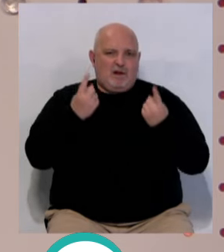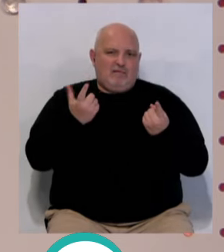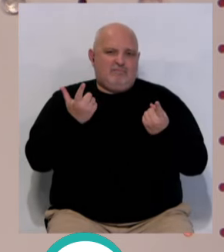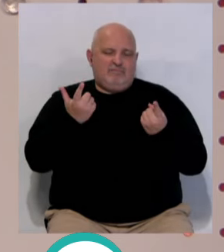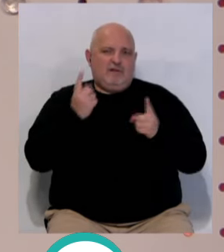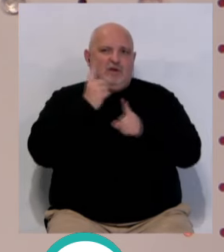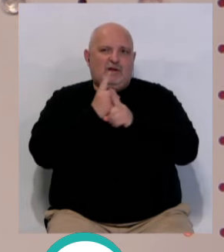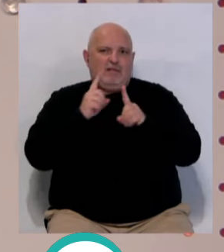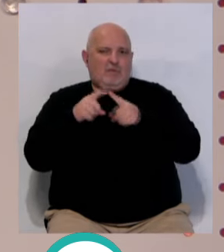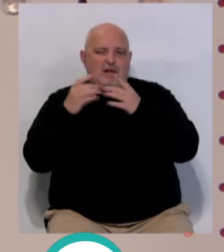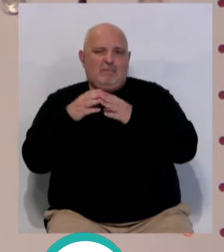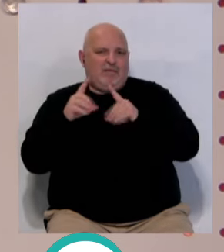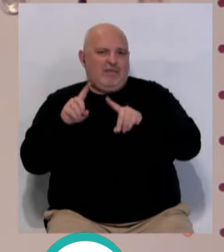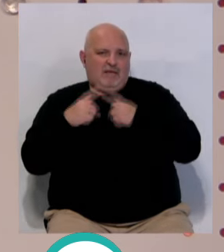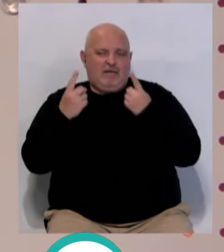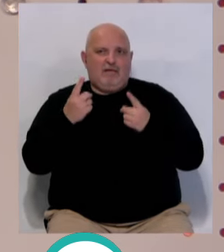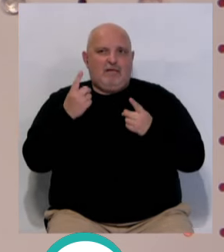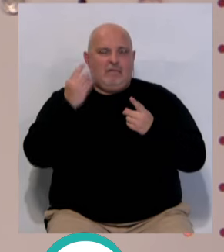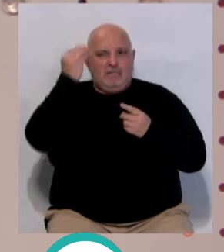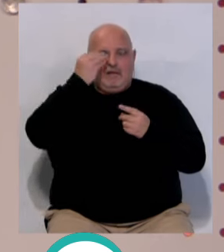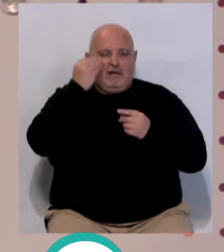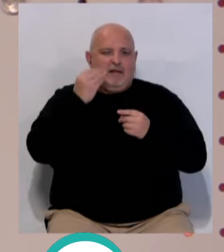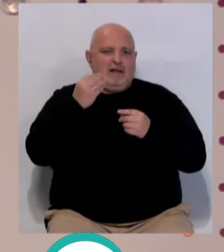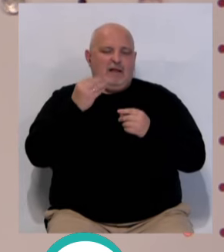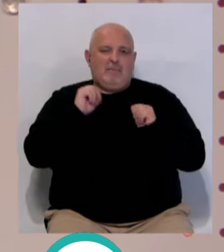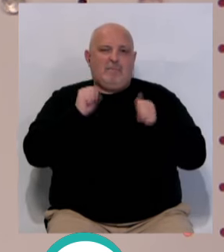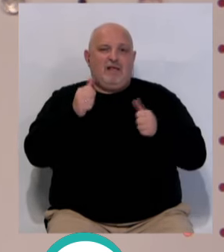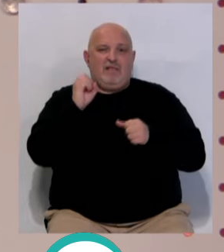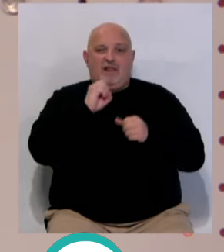contra quien se juegue no no podemos especular ni un minuto desde el minuto cero tenemos que